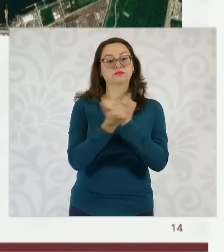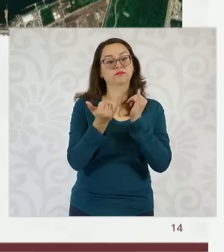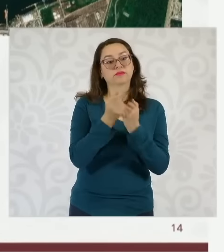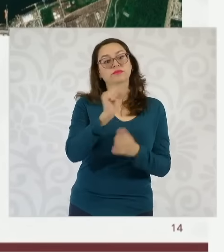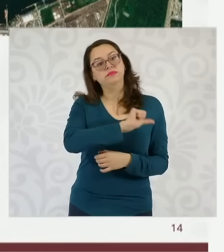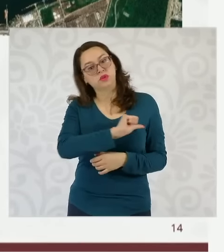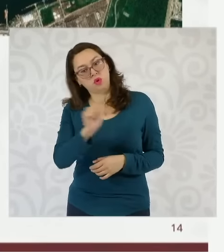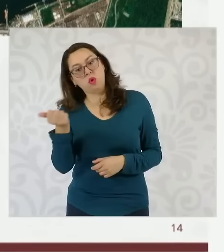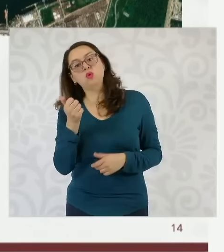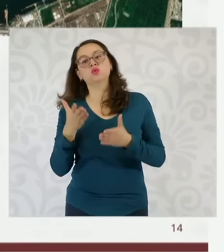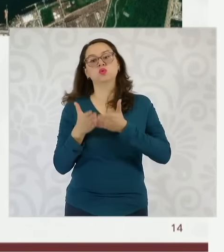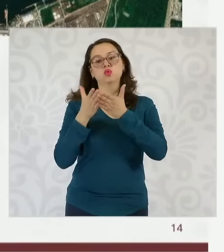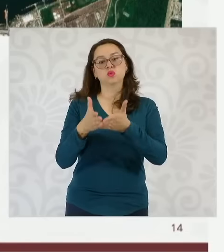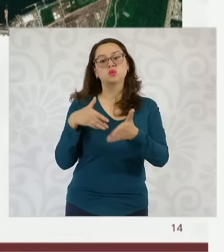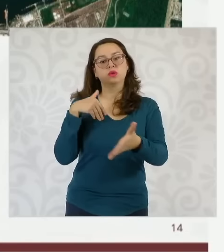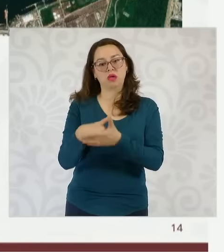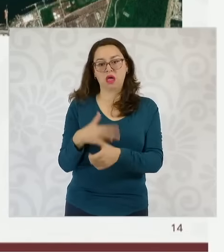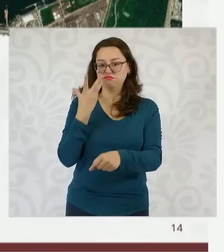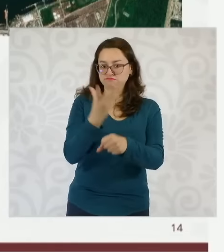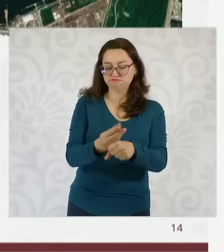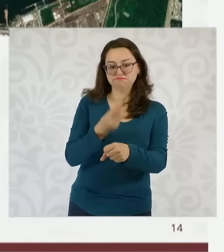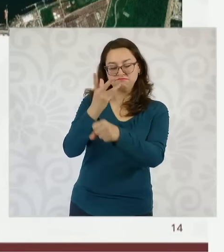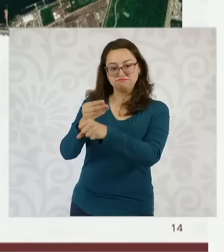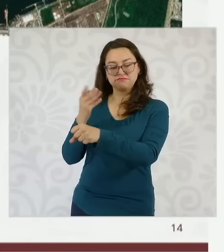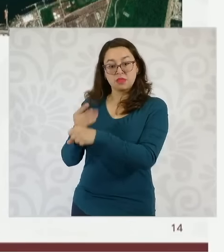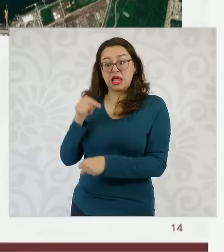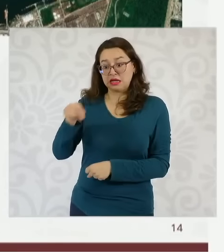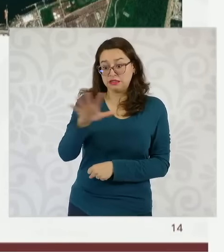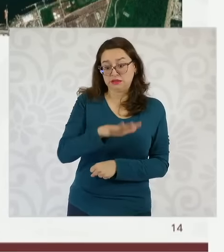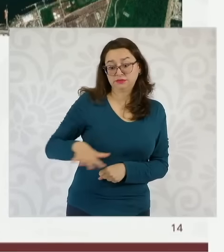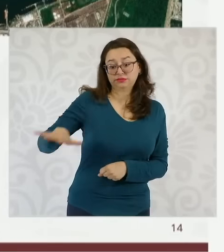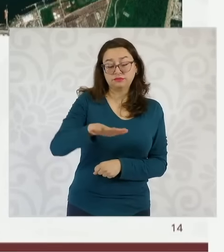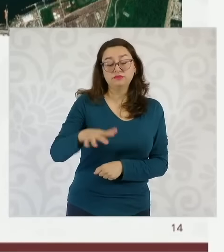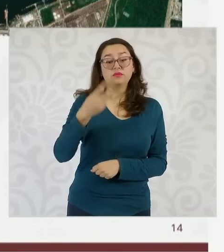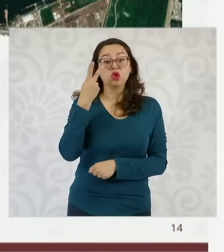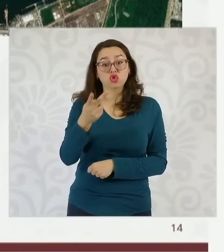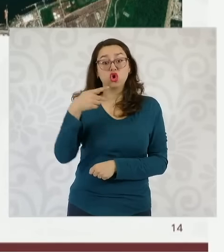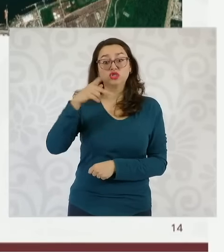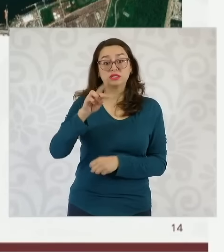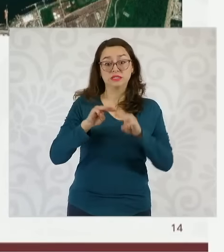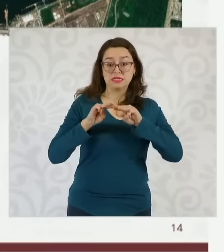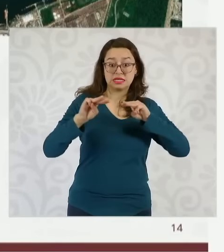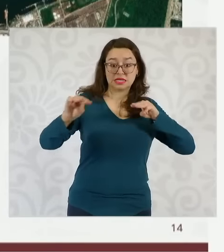capacidades su recinto portario de Cuatzacalcos tiene un muelle de 2 km del cual el tramo 5 fue